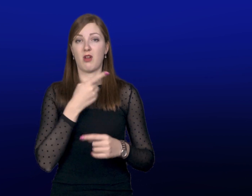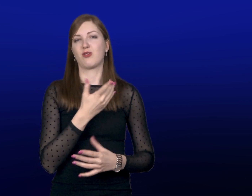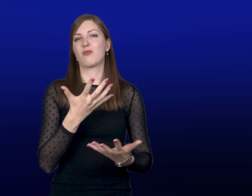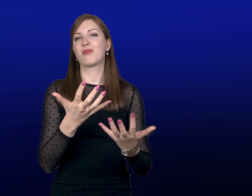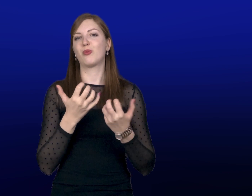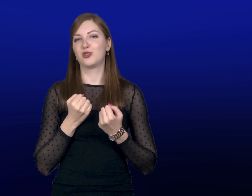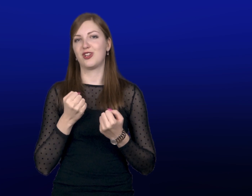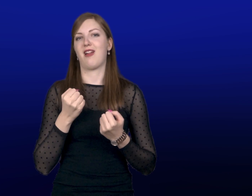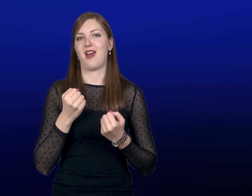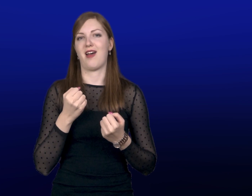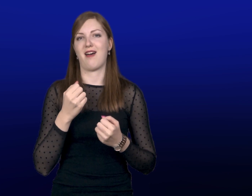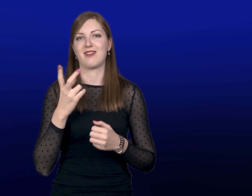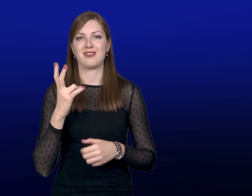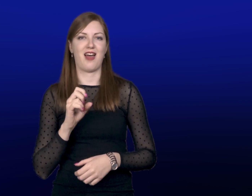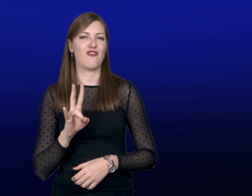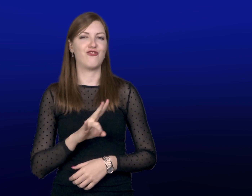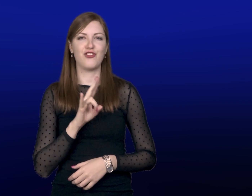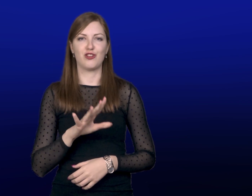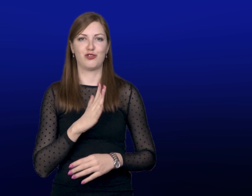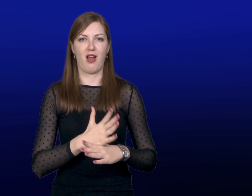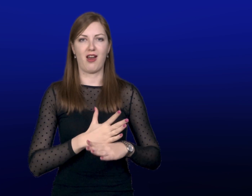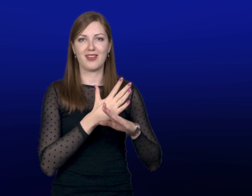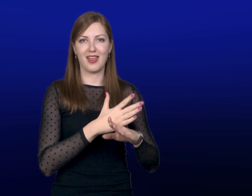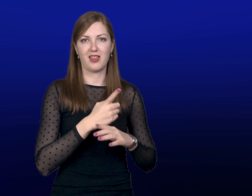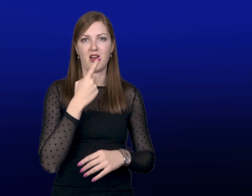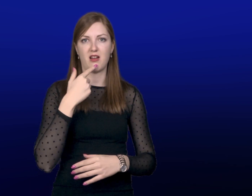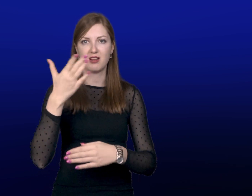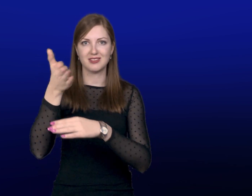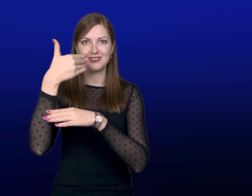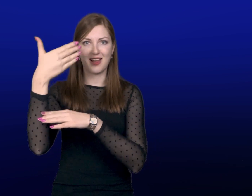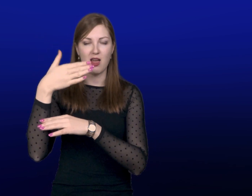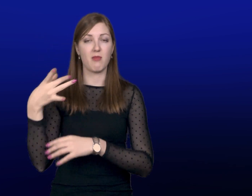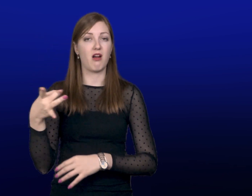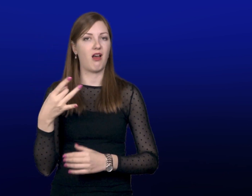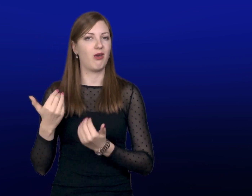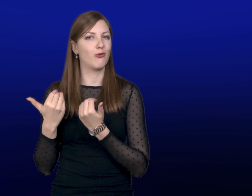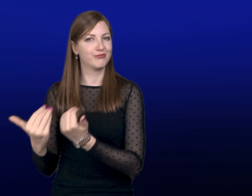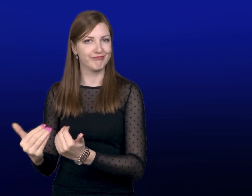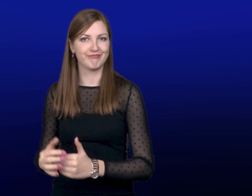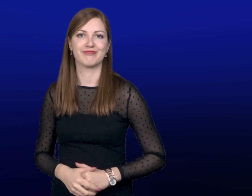и получило на вечное хранение Красное Знамя района.